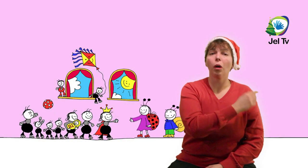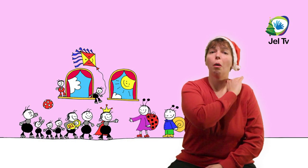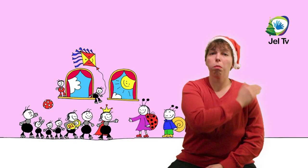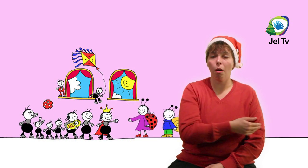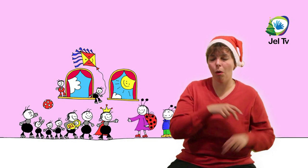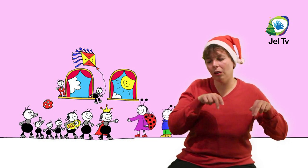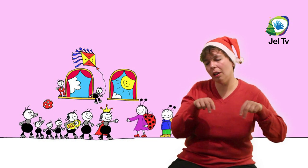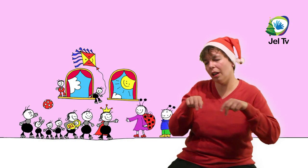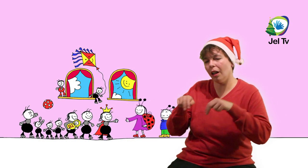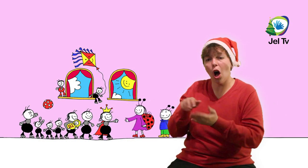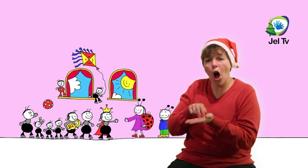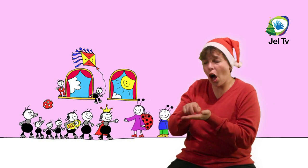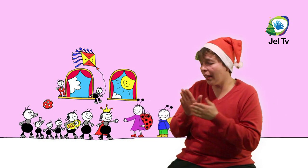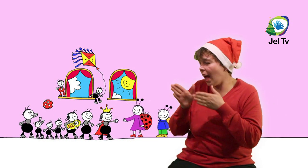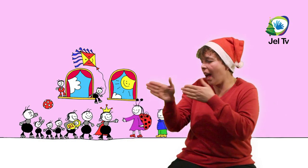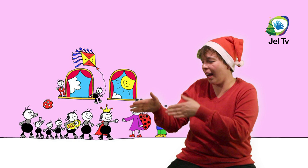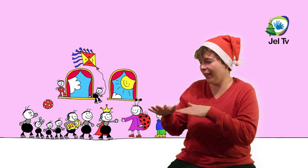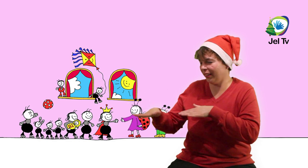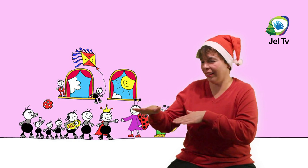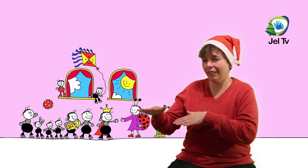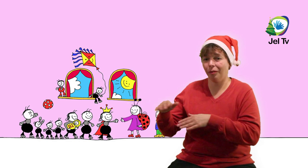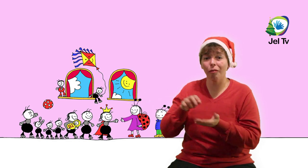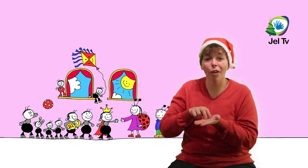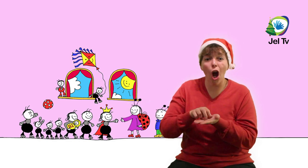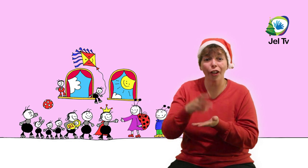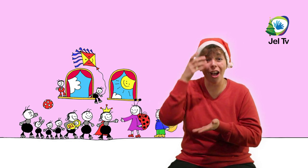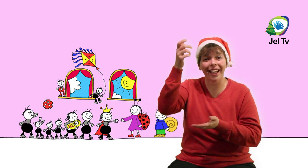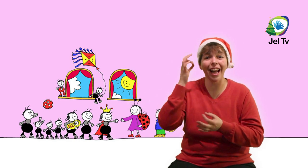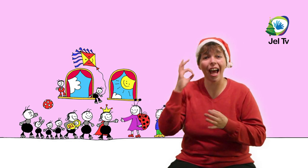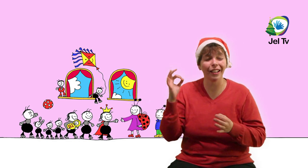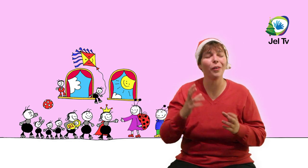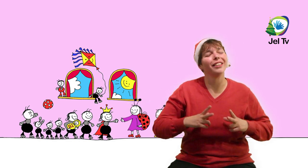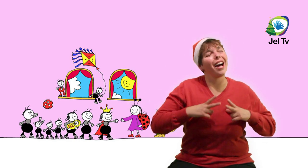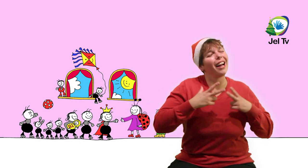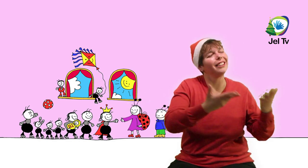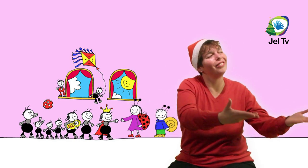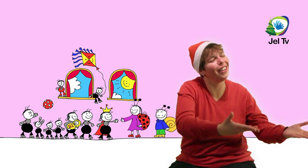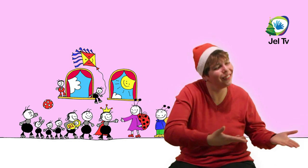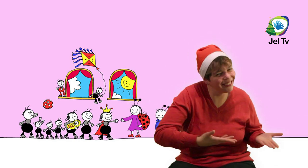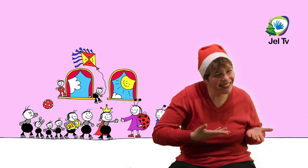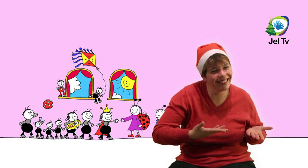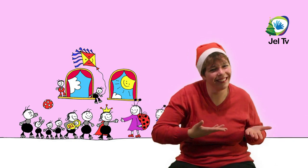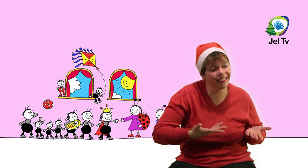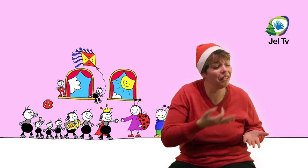Bogyó és Babóca még aznap elmentek a hangyákhoz. A hangyakirálynő kedvesen fogadta őket.